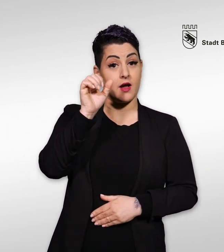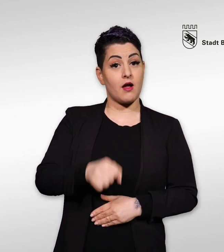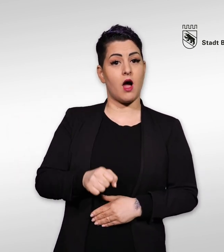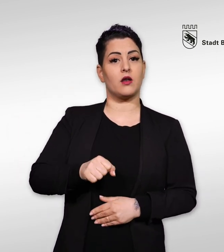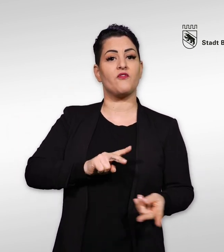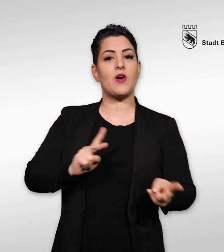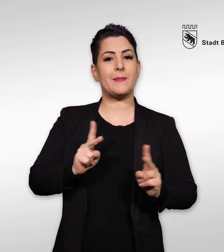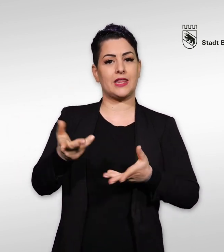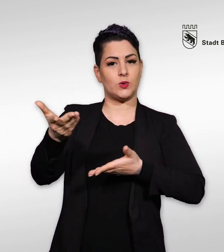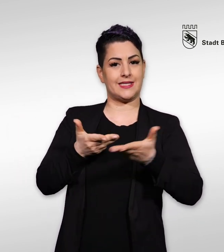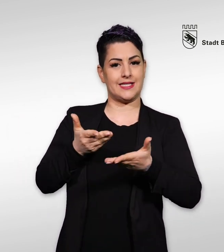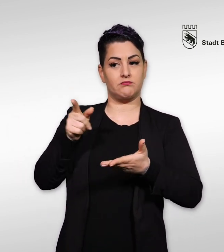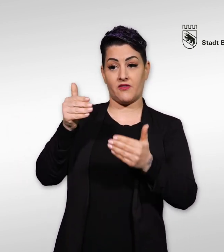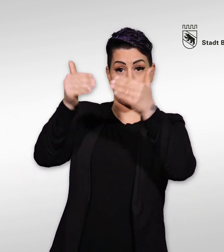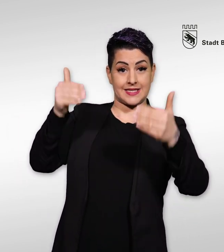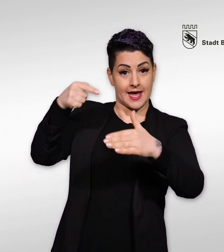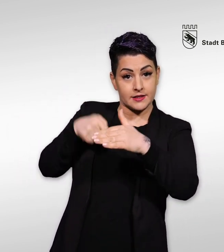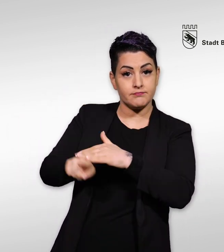Sie erreichen die Vermittlungsdienste über